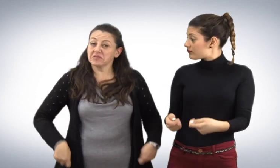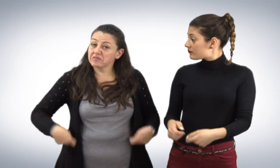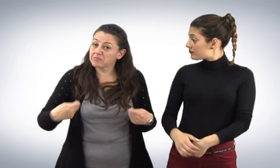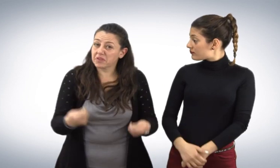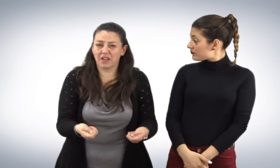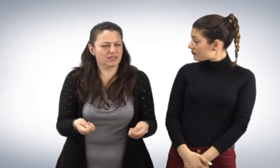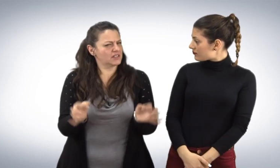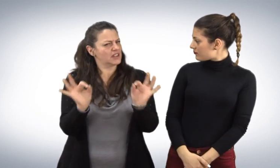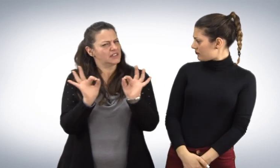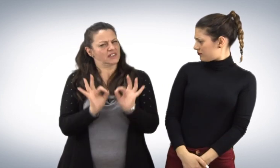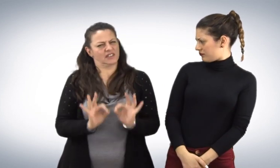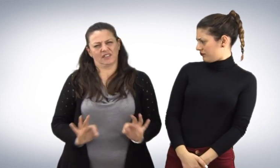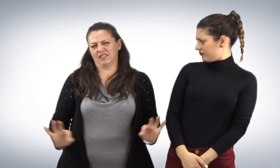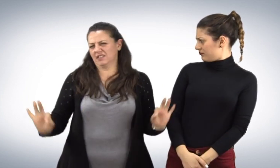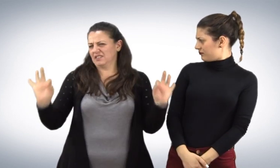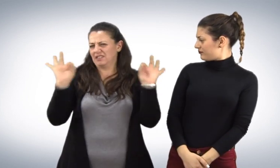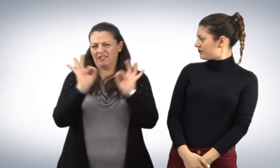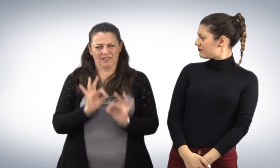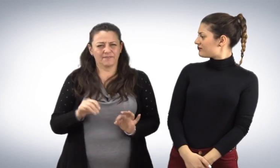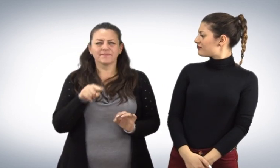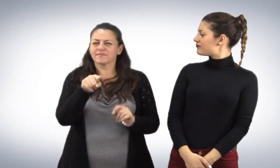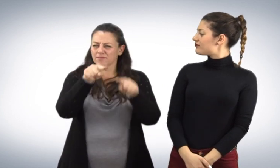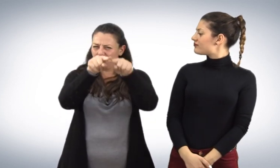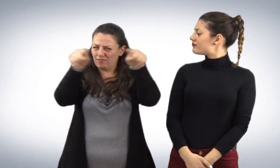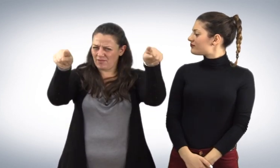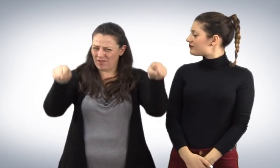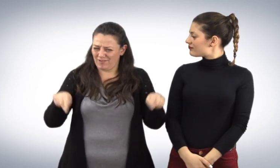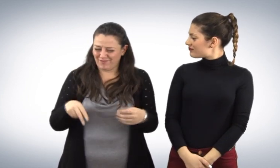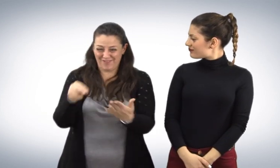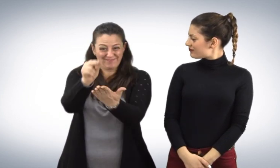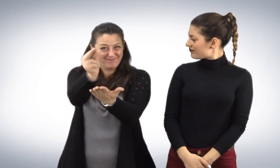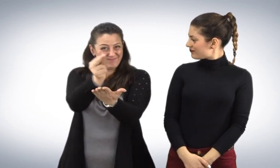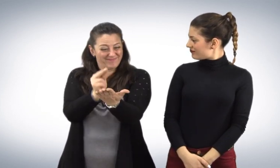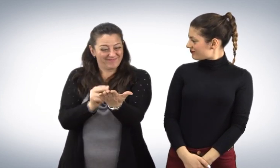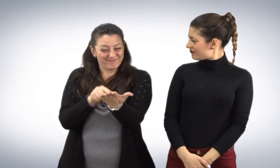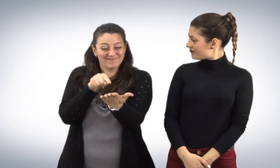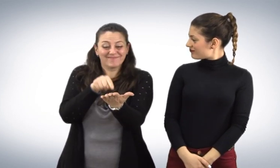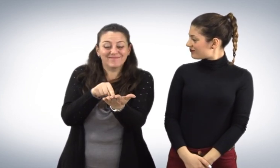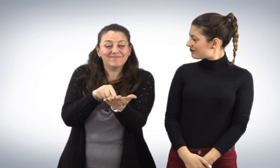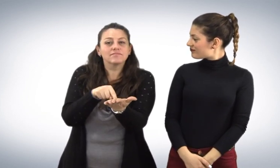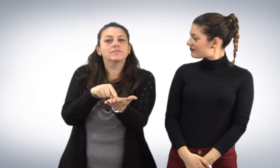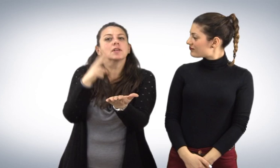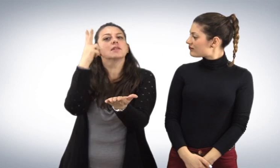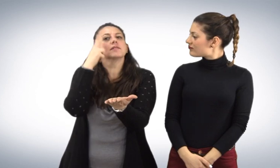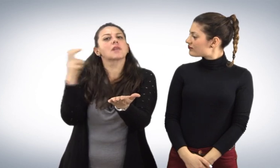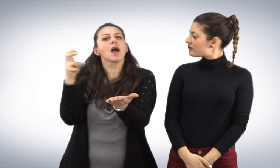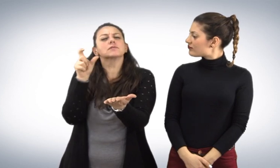Spese? Nessuna spesa! Nel modulo da compilare bisogna inserire il codice fiscale dell'ENS